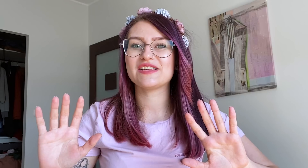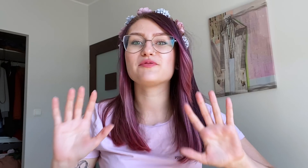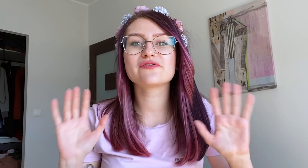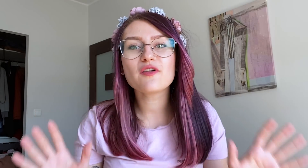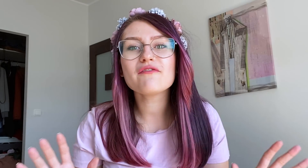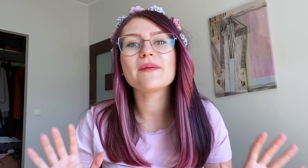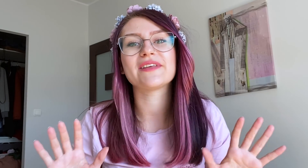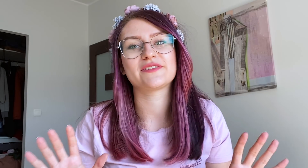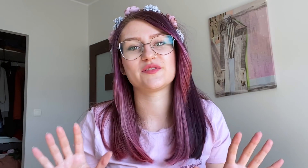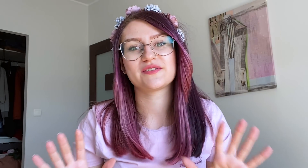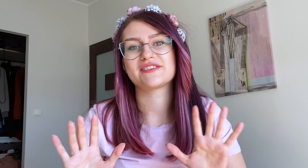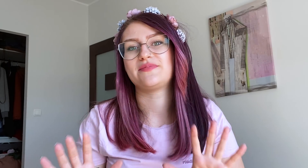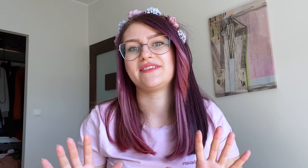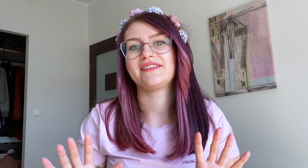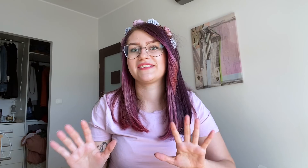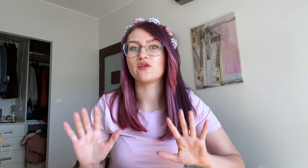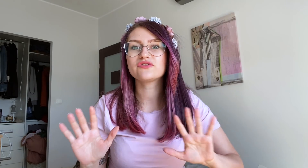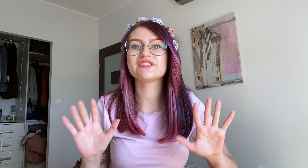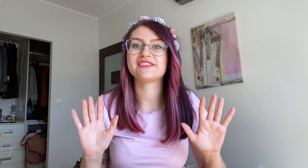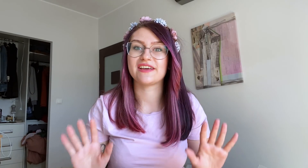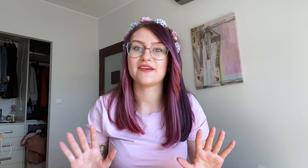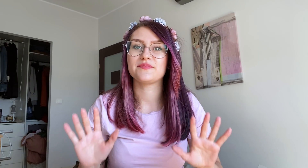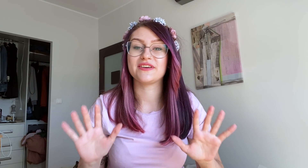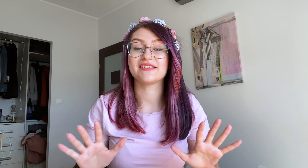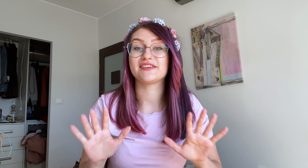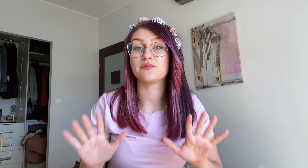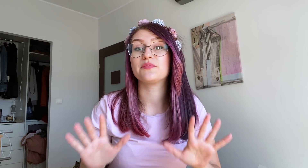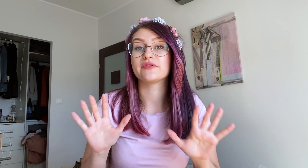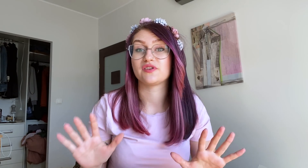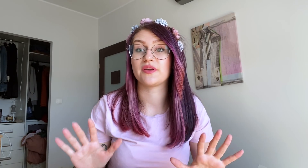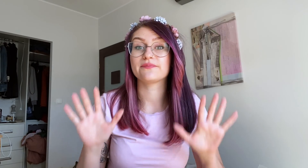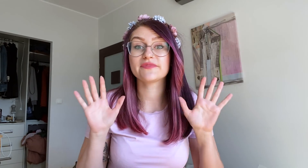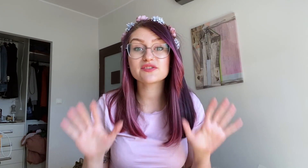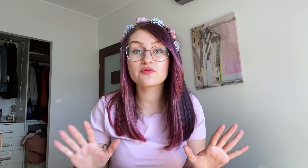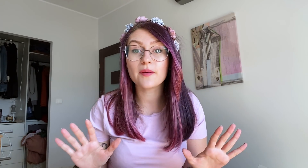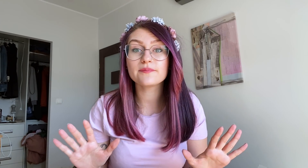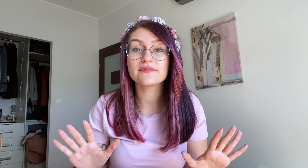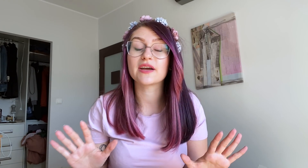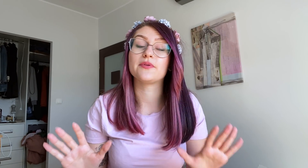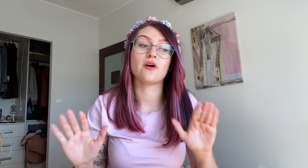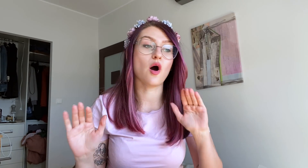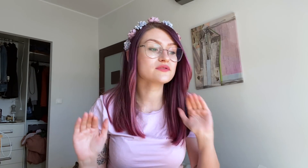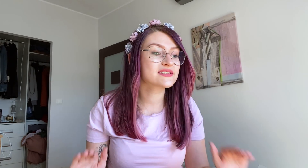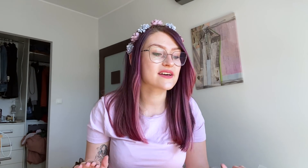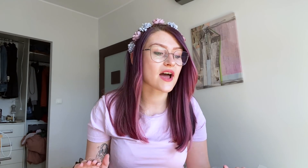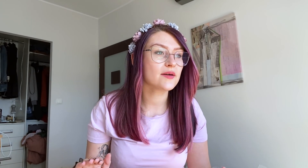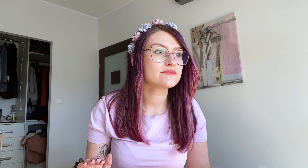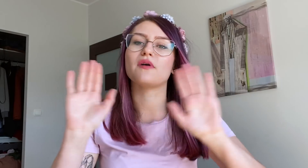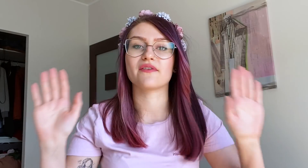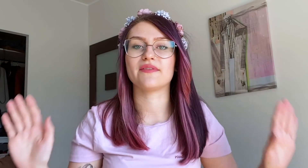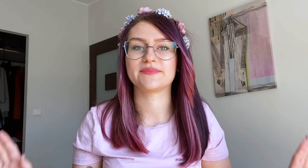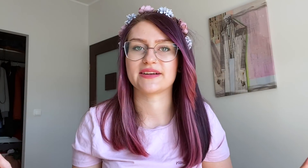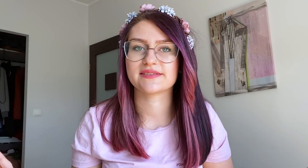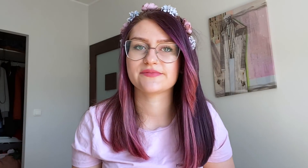i pozwolą Wam na to, żeby nauczyć się migać na dobrym poziomie. Też byłam jakby od zera, powiem Wam teraz.